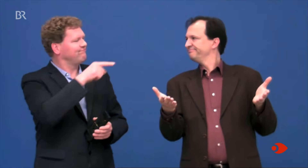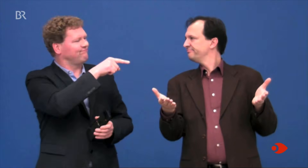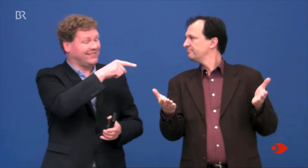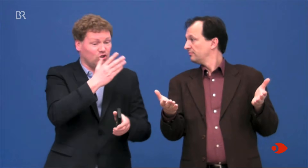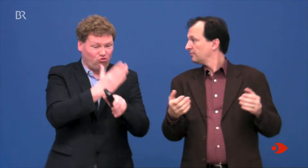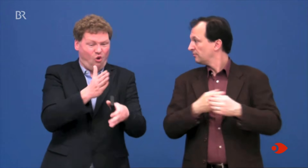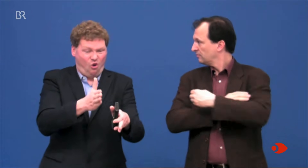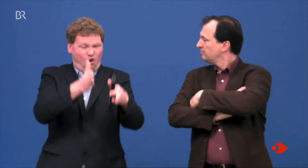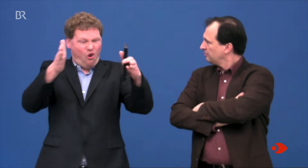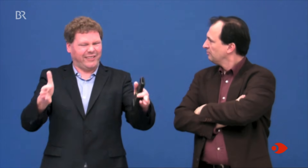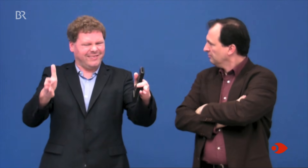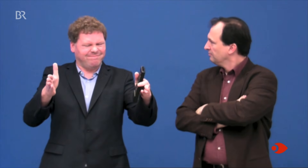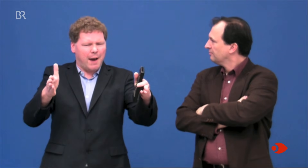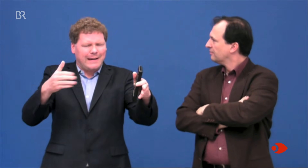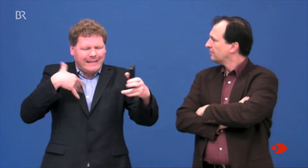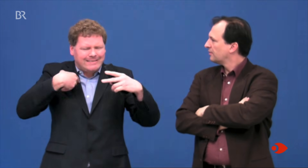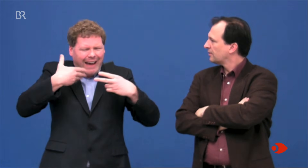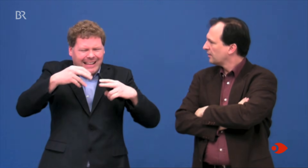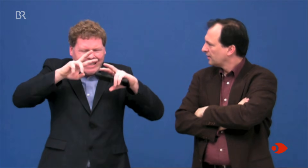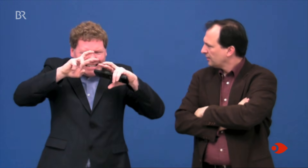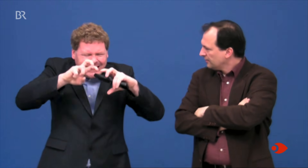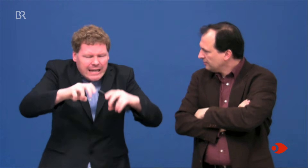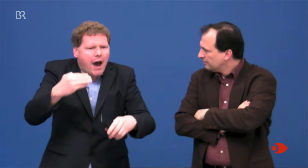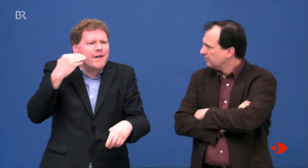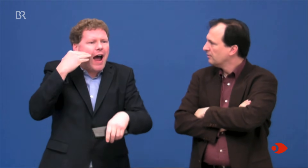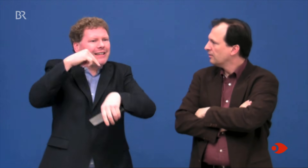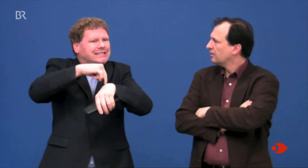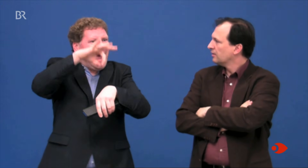Ja, genau. Und deshalb habe ich das noch weiter zurückverfolgt.